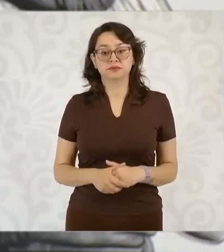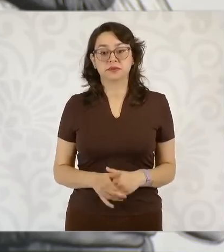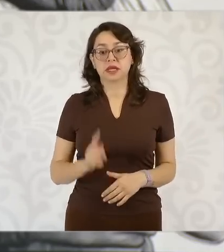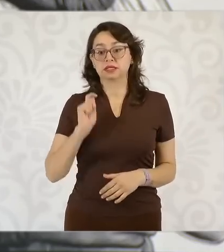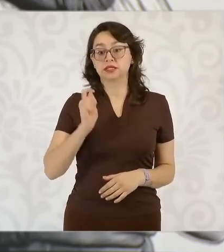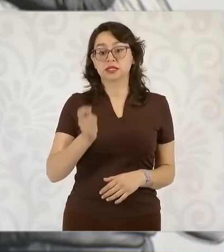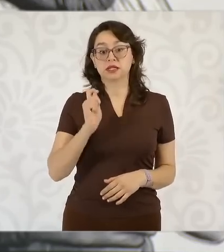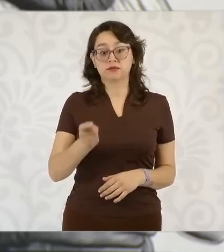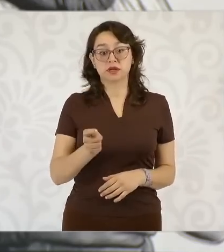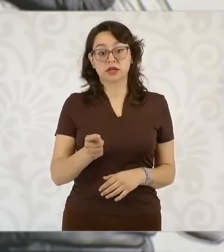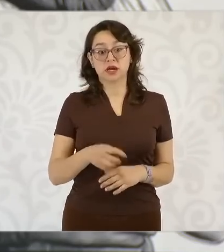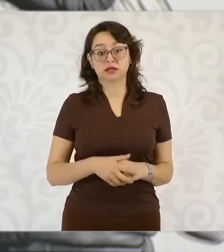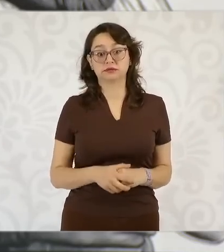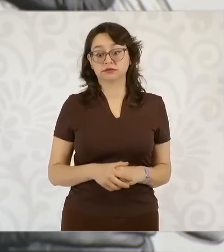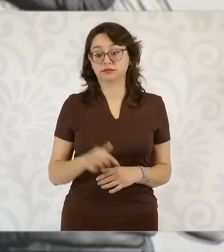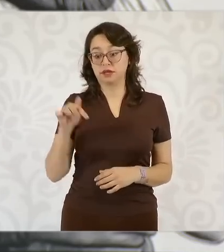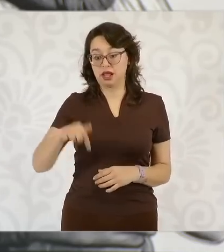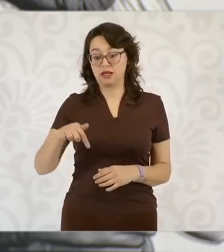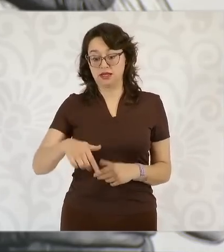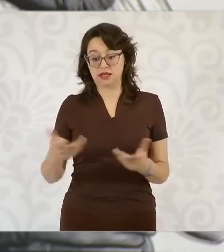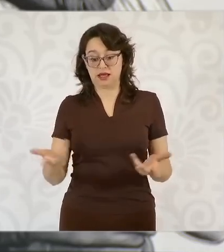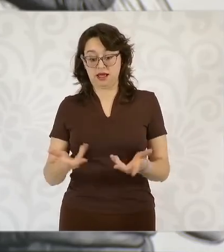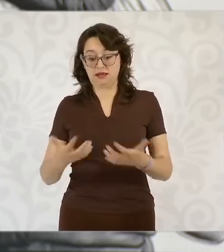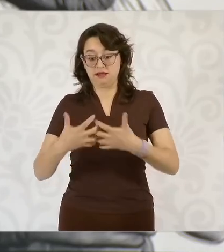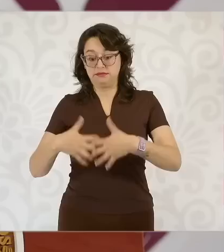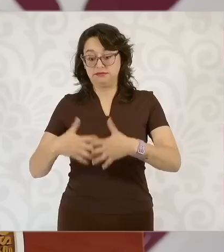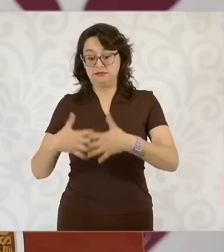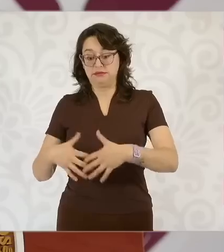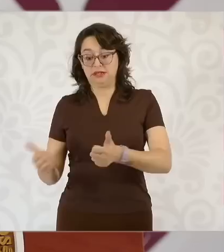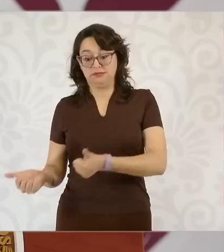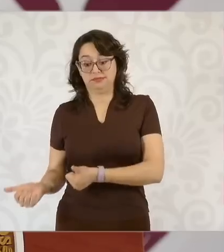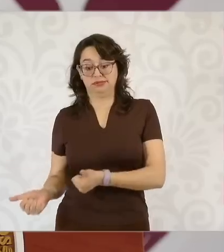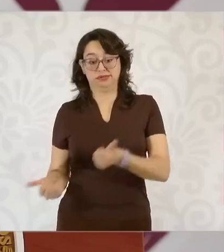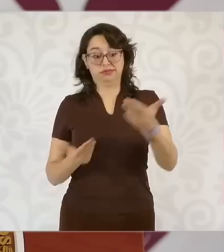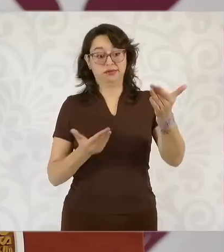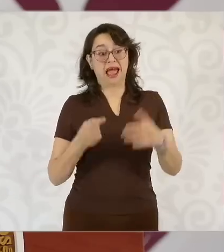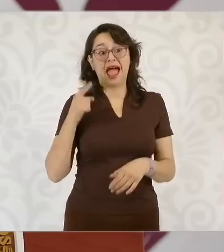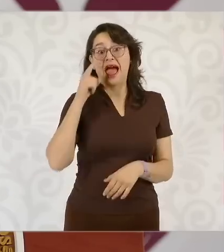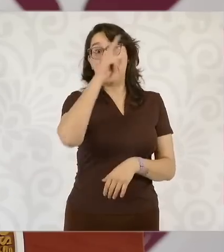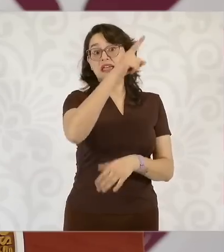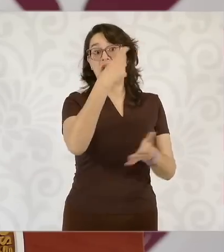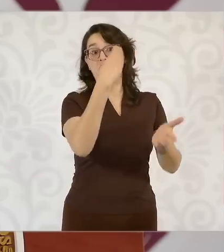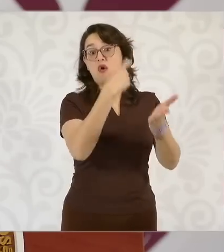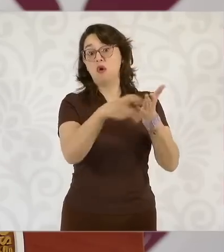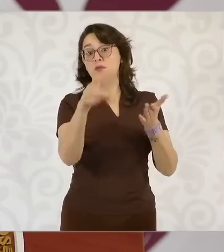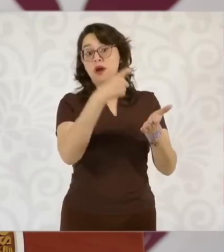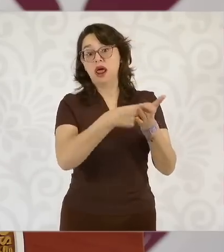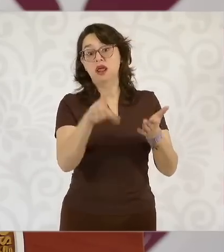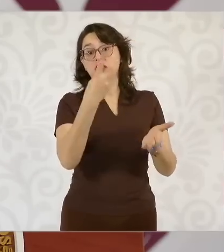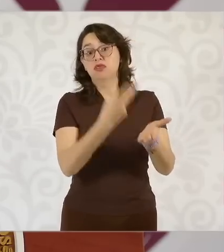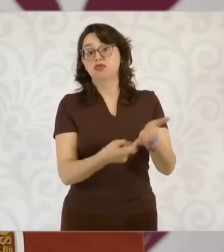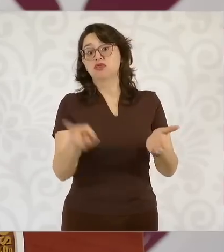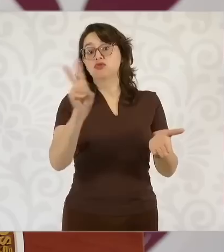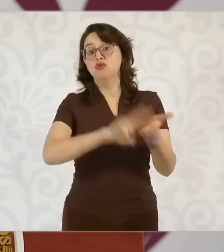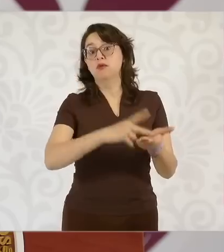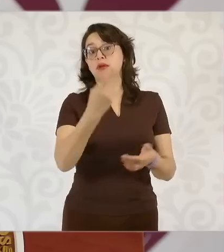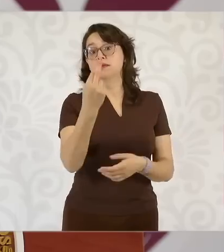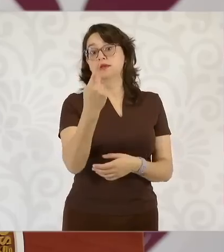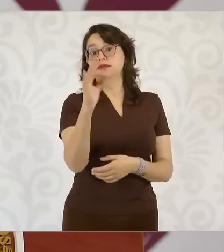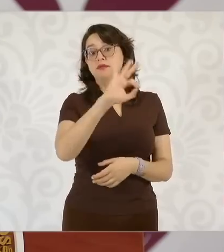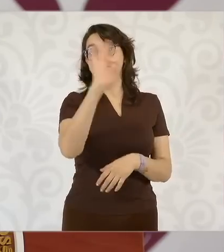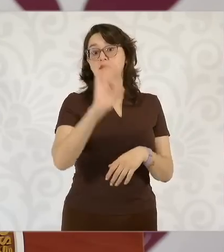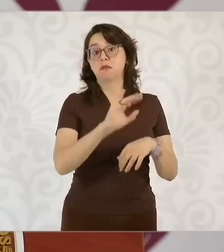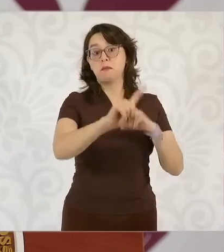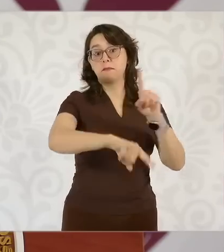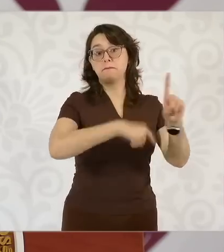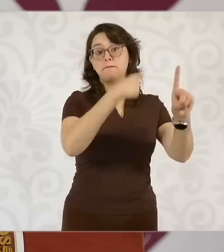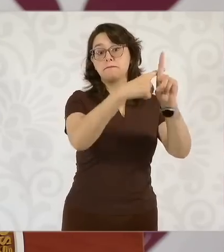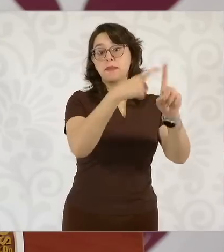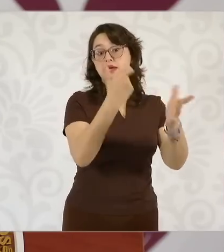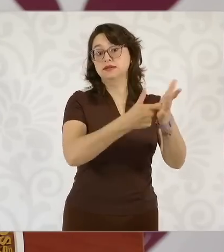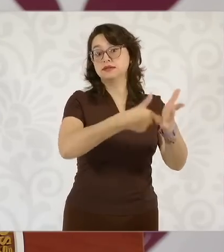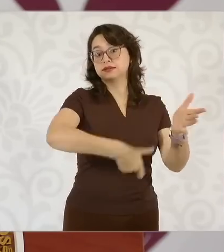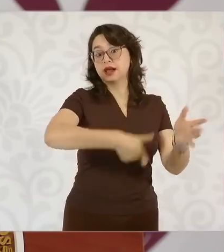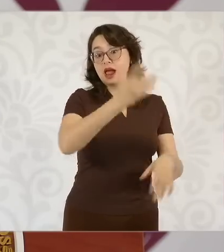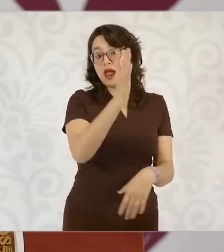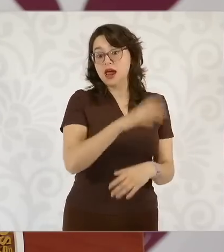que lo que se produce aquí cuando se va a Estados Unidos Les va a costar a Estados Unidos 25% más